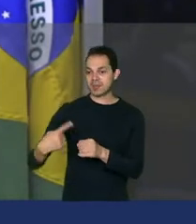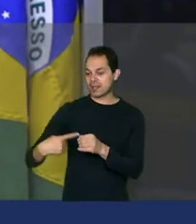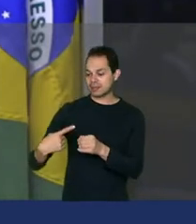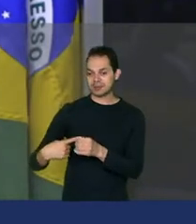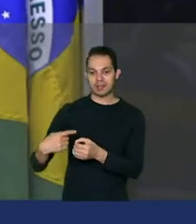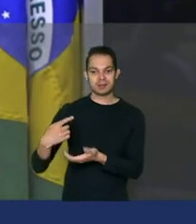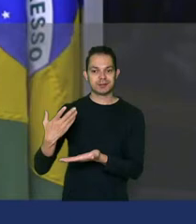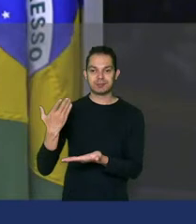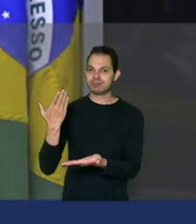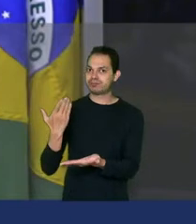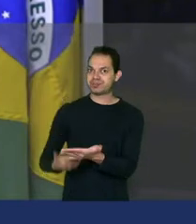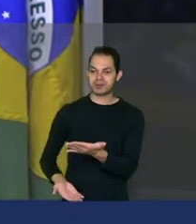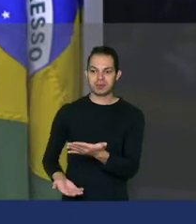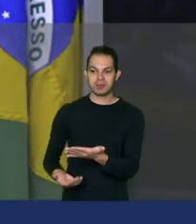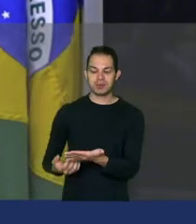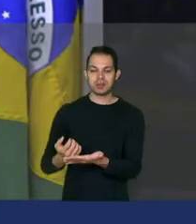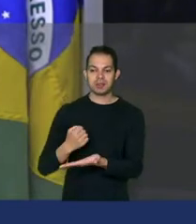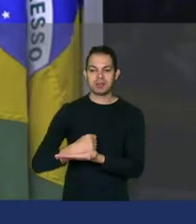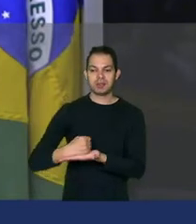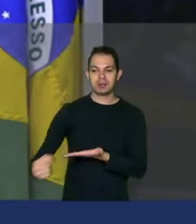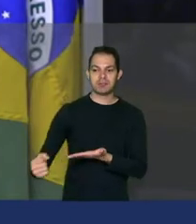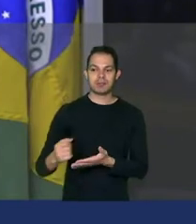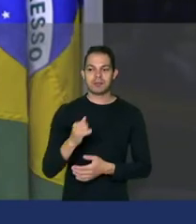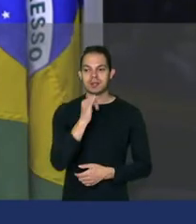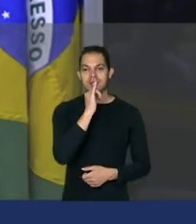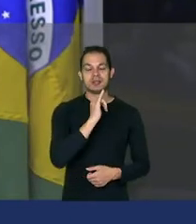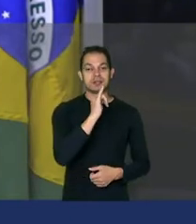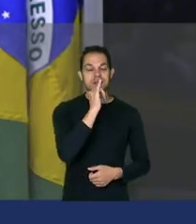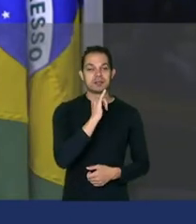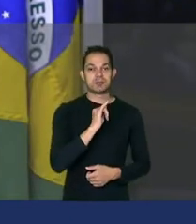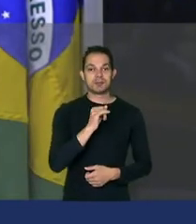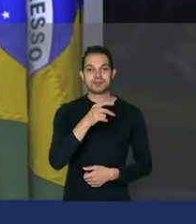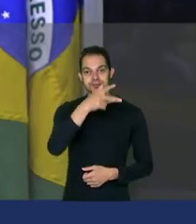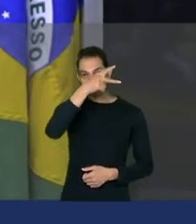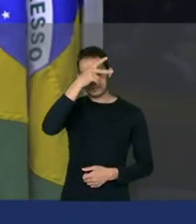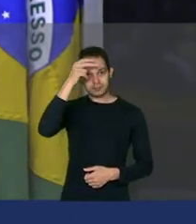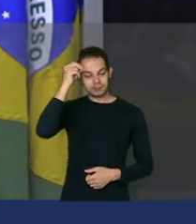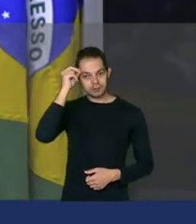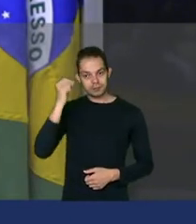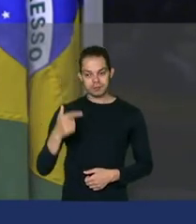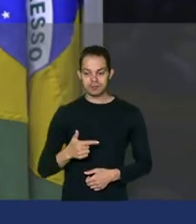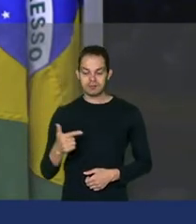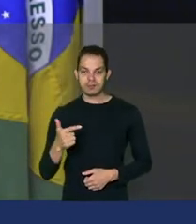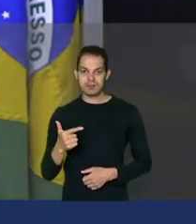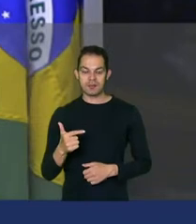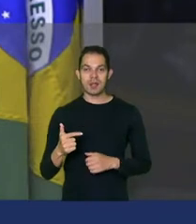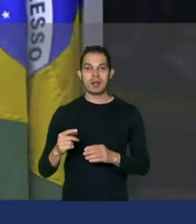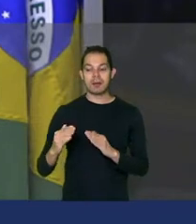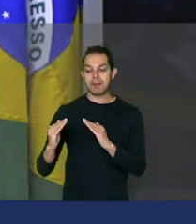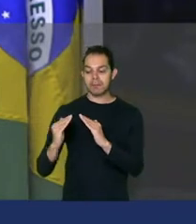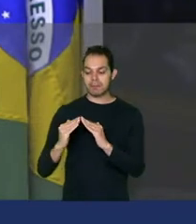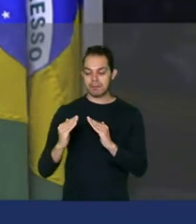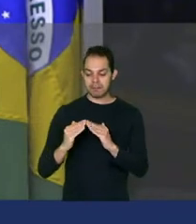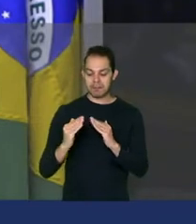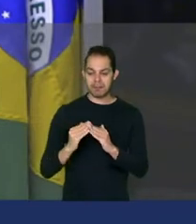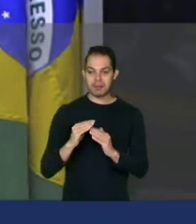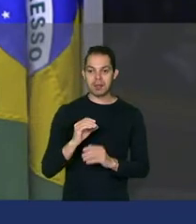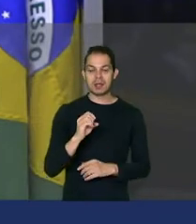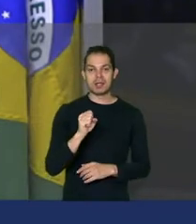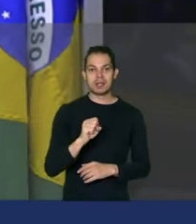DE SEROPÉDICA. SÓ PARA SE TER UMA IDEIA, A VICE-PREFEITA QUE MORA NO BAIRRO SÃO MIGUEL, PARA CHEGAR NA